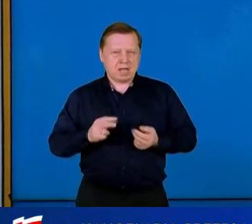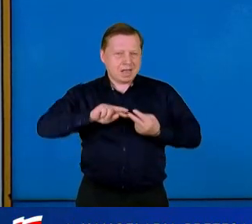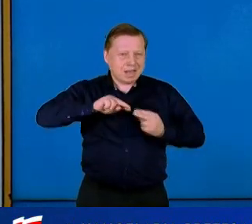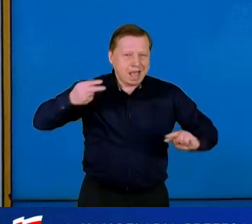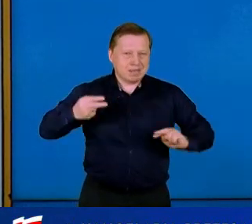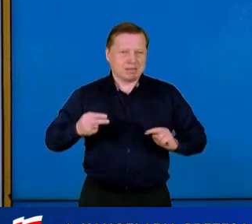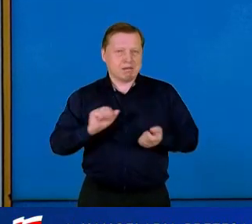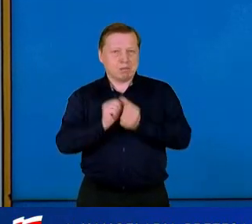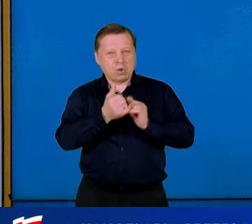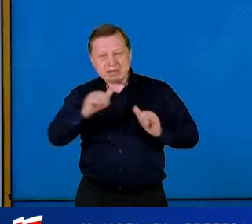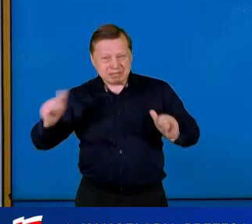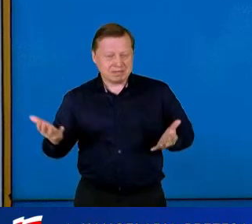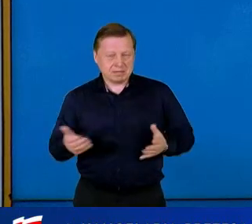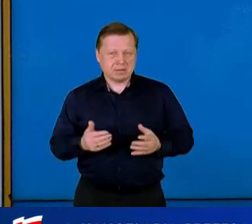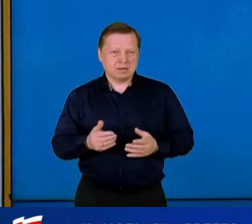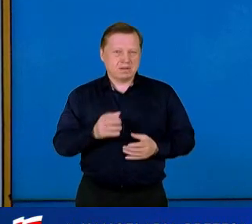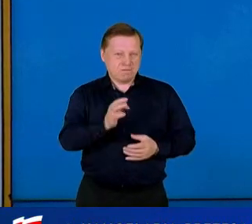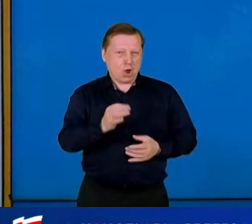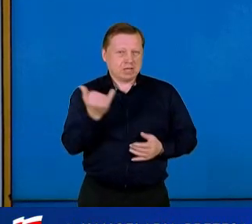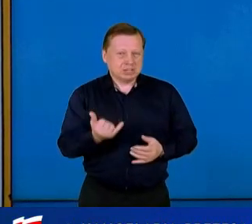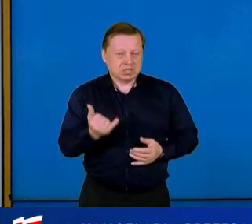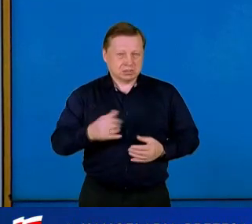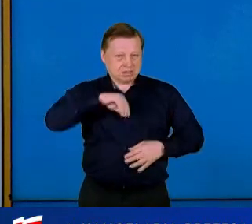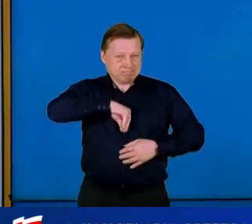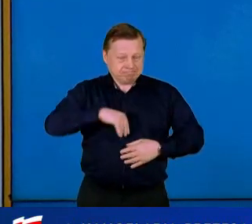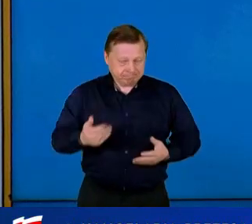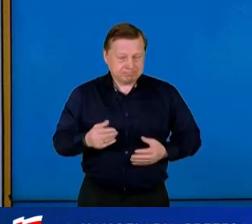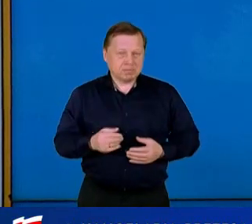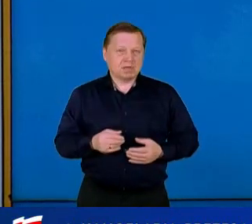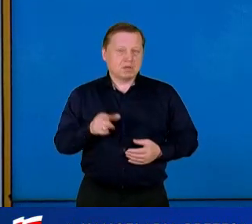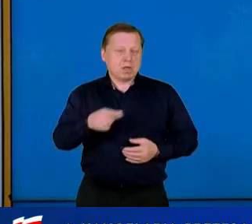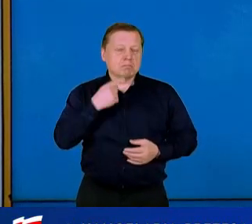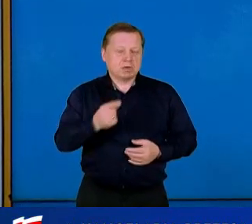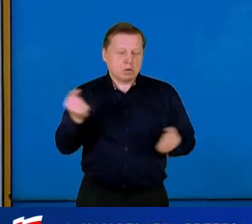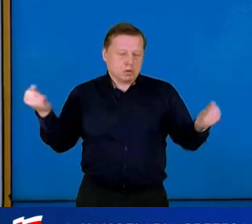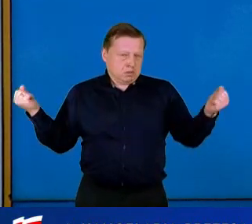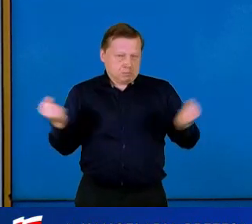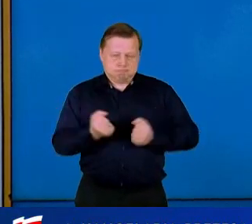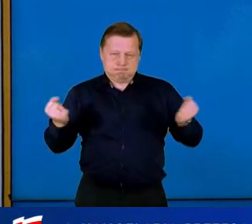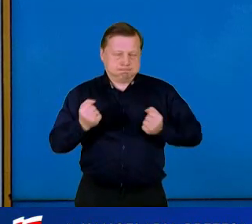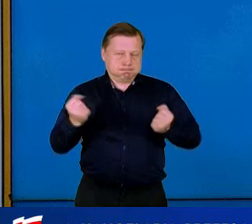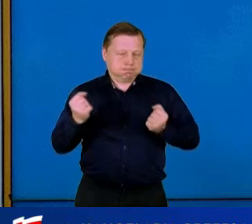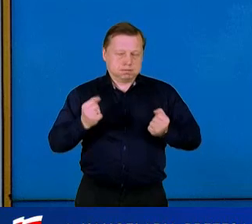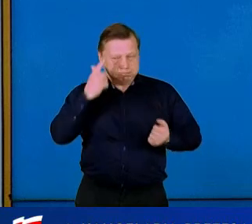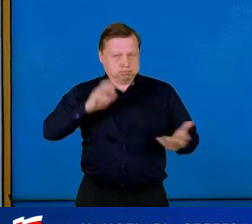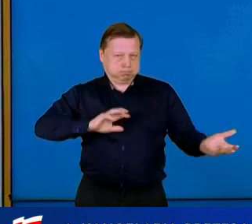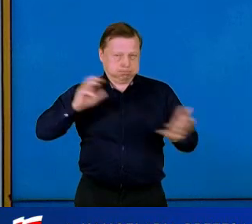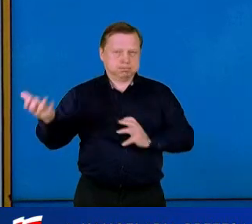lub innych, swojego dziecka, swojego płodu, są niewyobrażalne. To są ogromne dramaty,